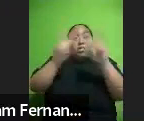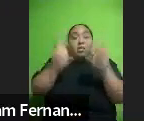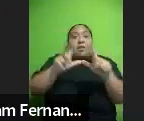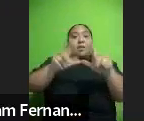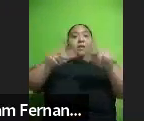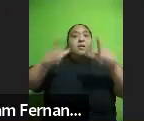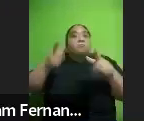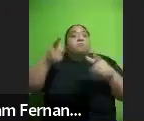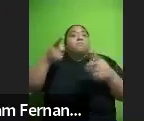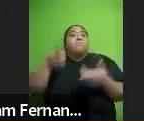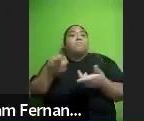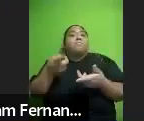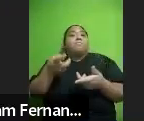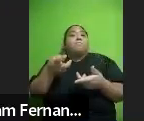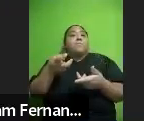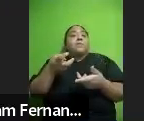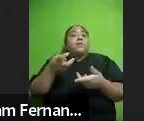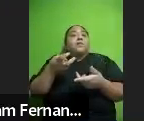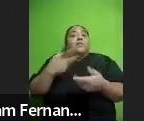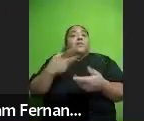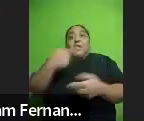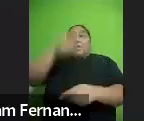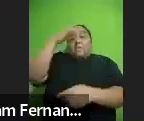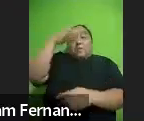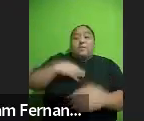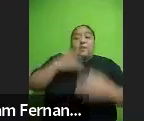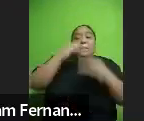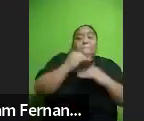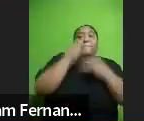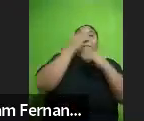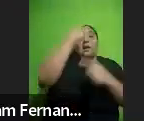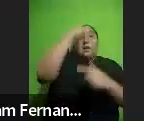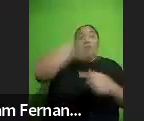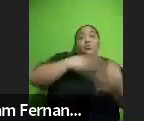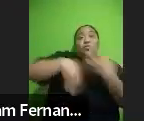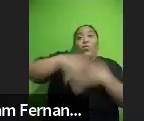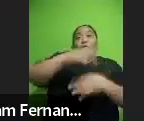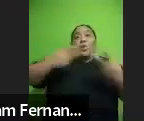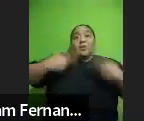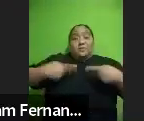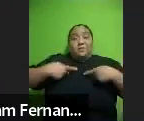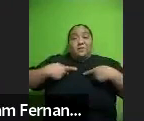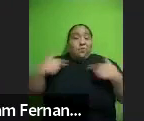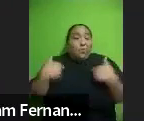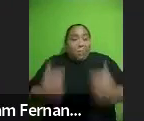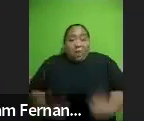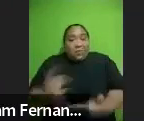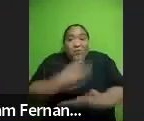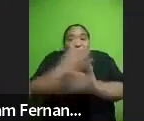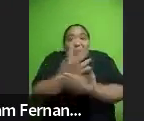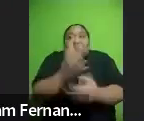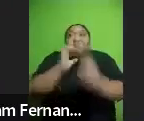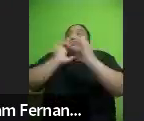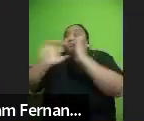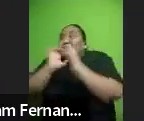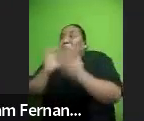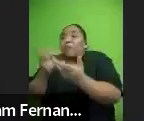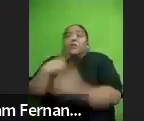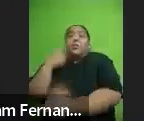veces r que Melan plano lingüístico, Y desde esta visión, donde se cree que el lenguaje es una capacidad única de única de los humanos, pues única de los humanos. Pues entonces sí, es este una